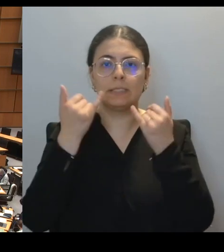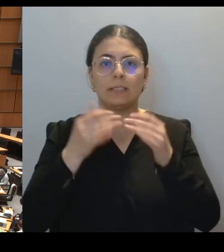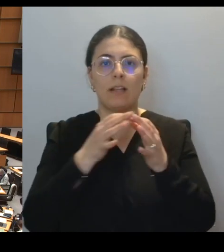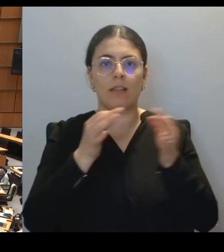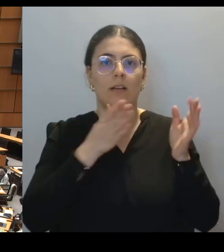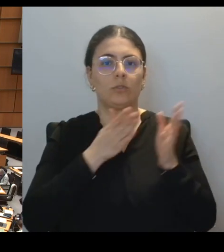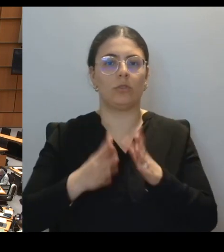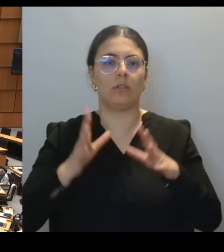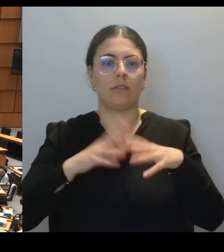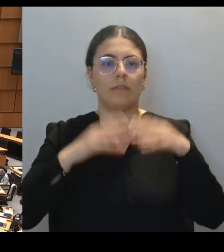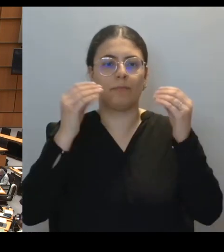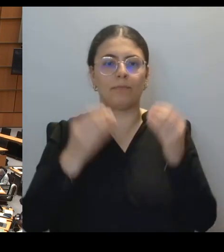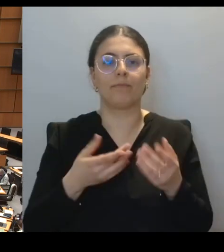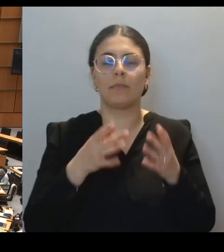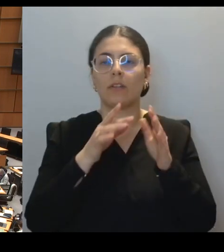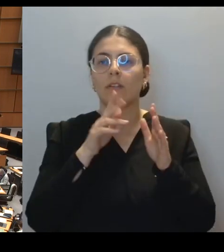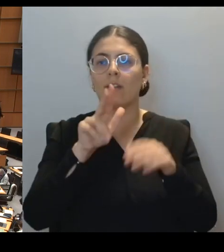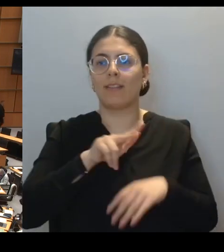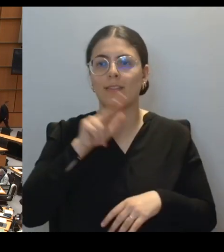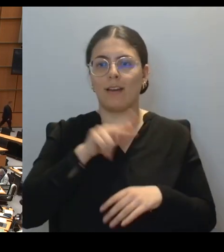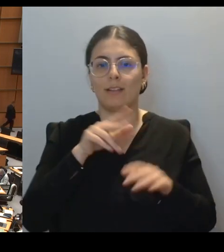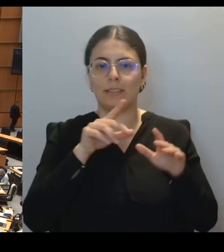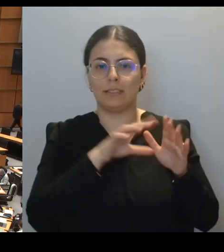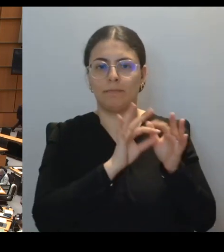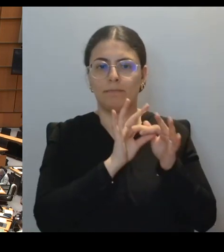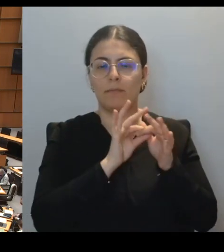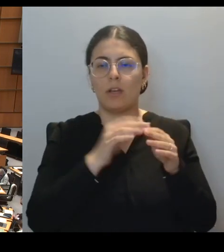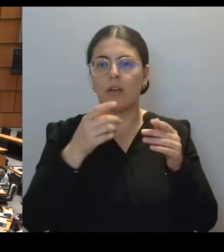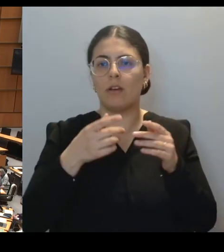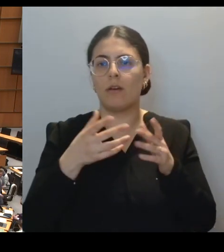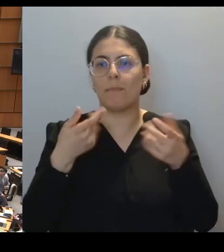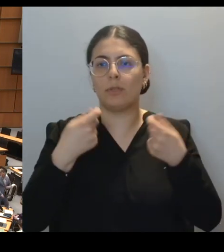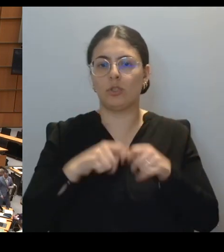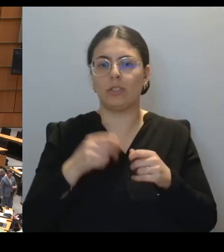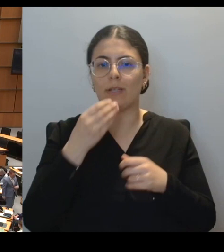Ausschusses für Bildung, Jugend und Familie Drucksache 19 14/21 zum